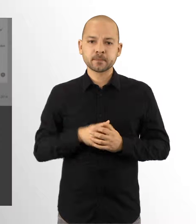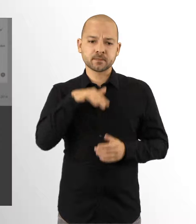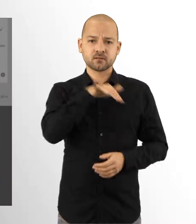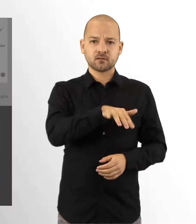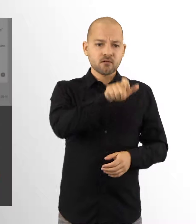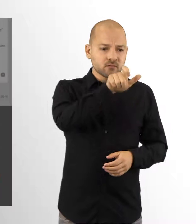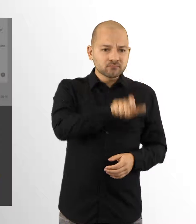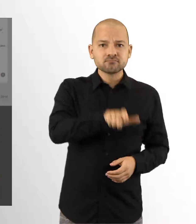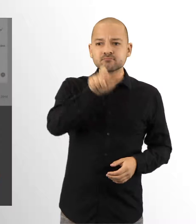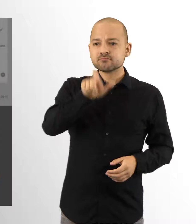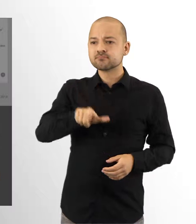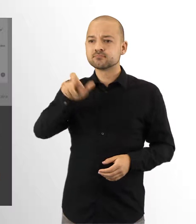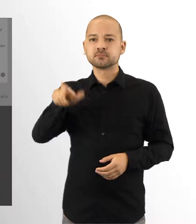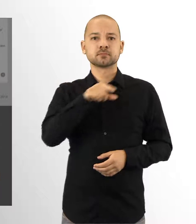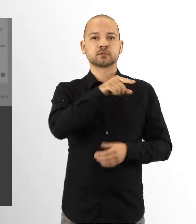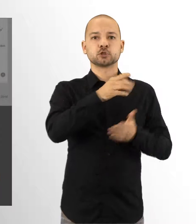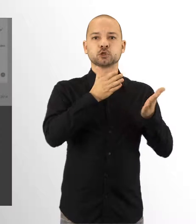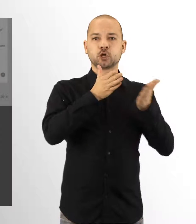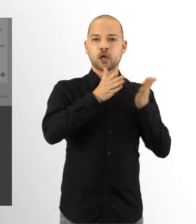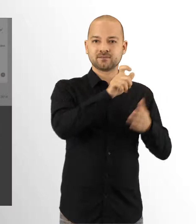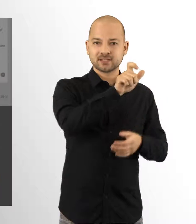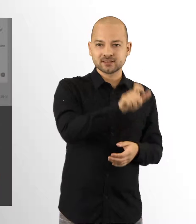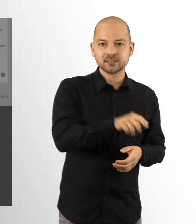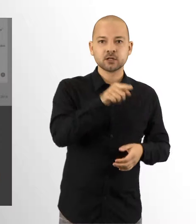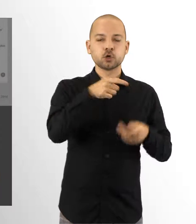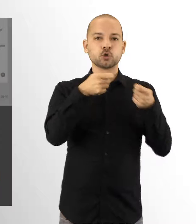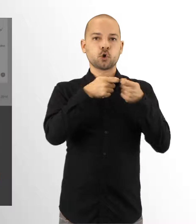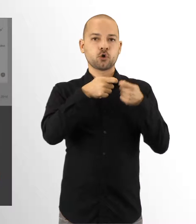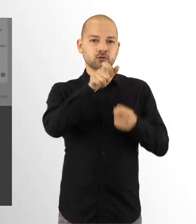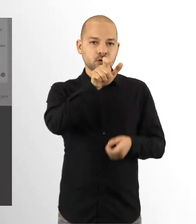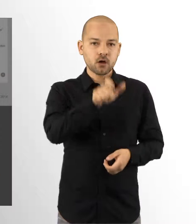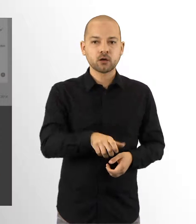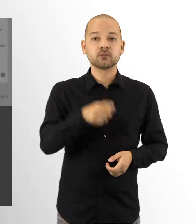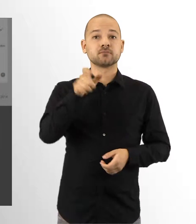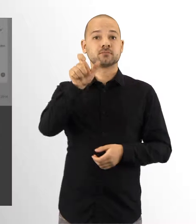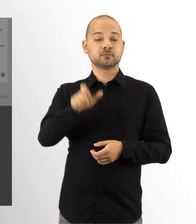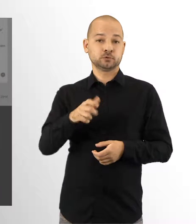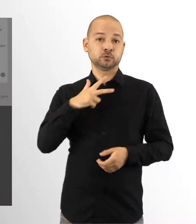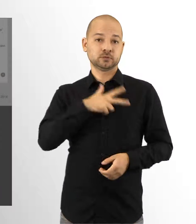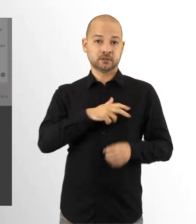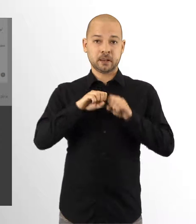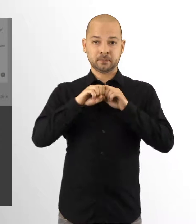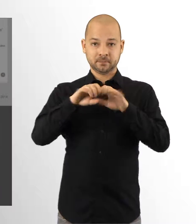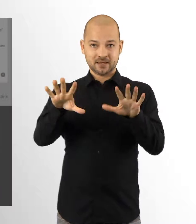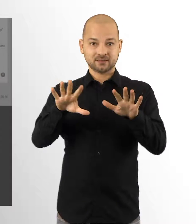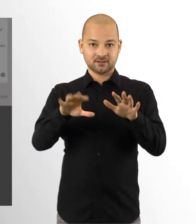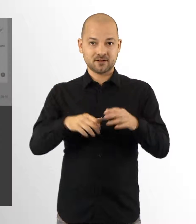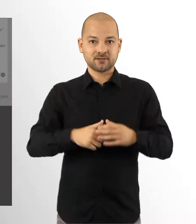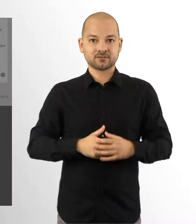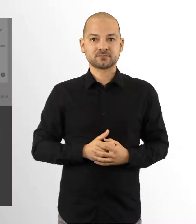Dieser enthält Links zu den Bereichen „Service“, „Kontakt“ und „Social Media“.